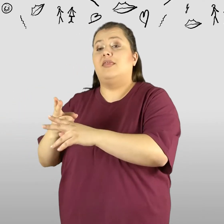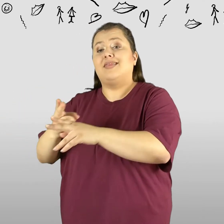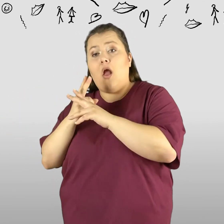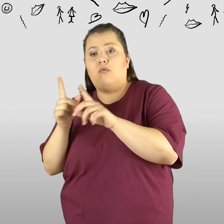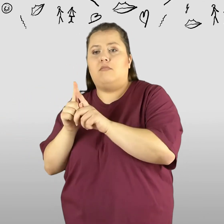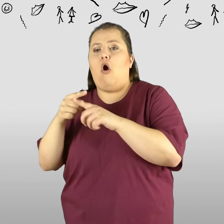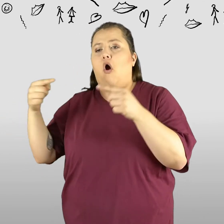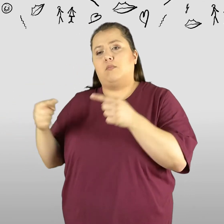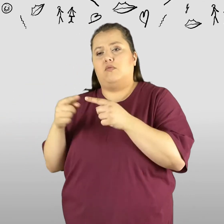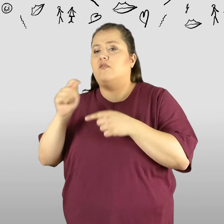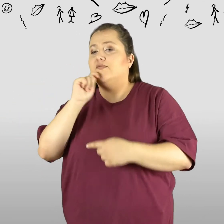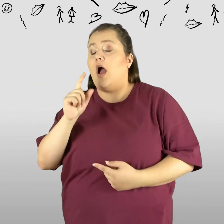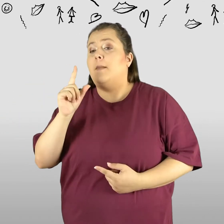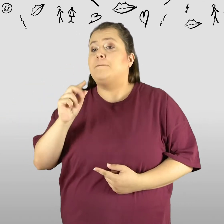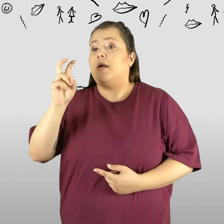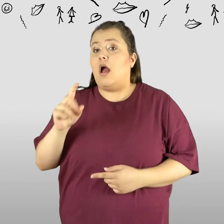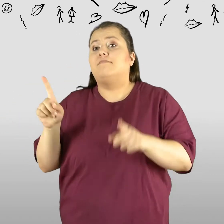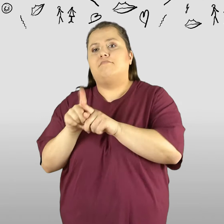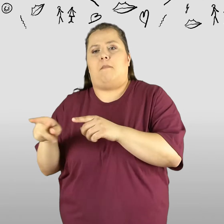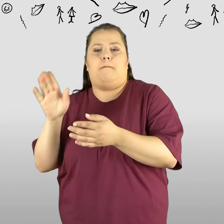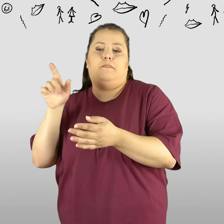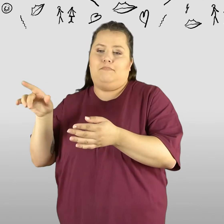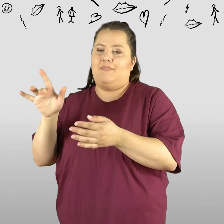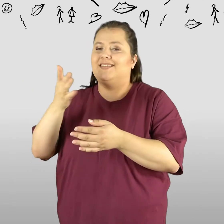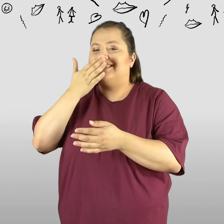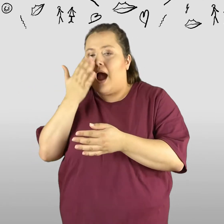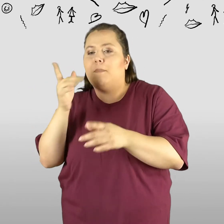ale lepiej tych neutralnych, o odpowiednio kwaśnym pH, bez parabenów, ani zapachu